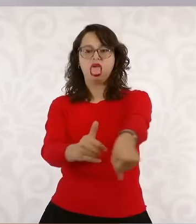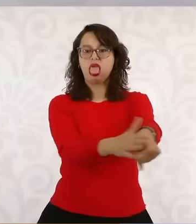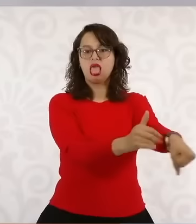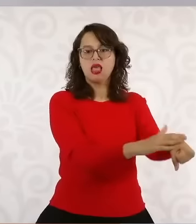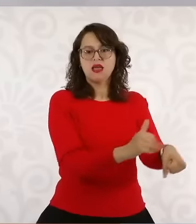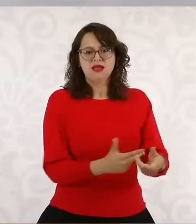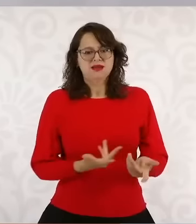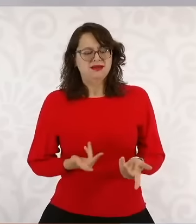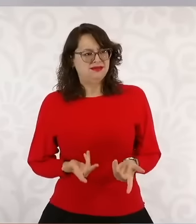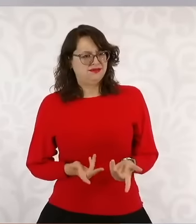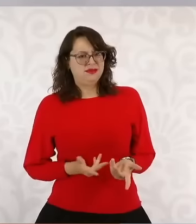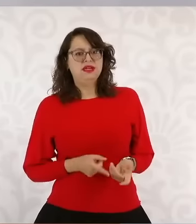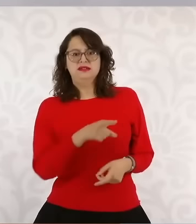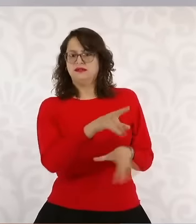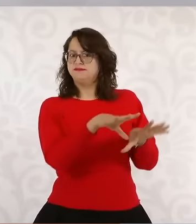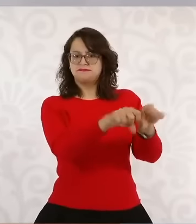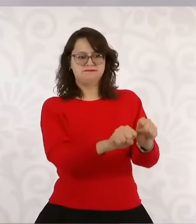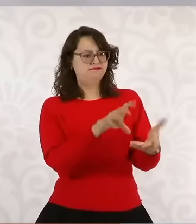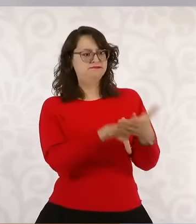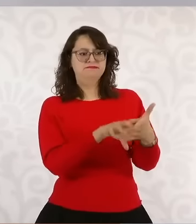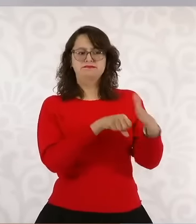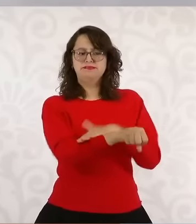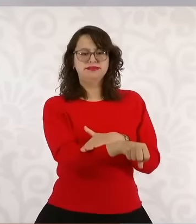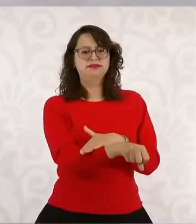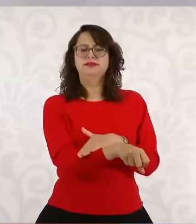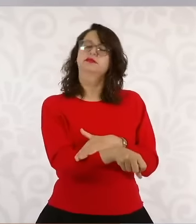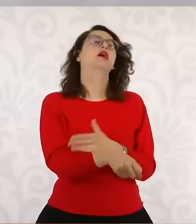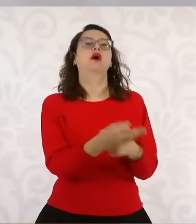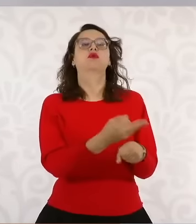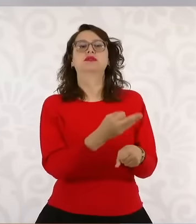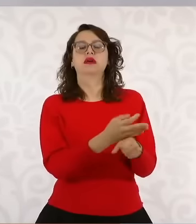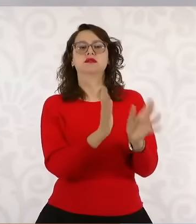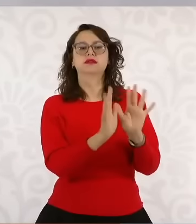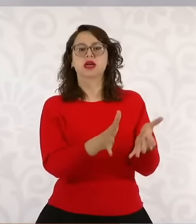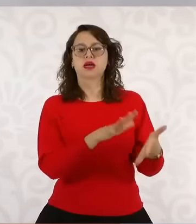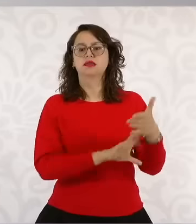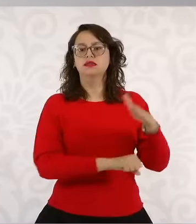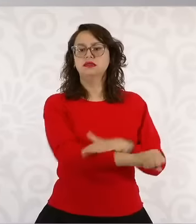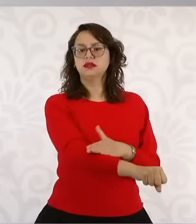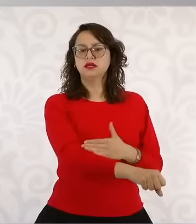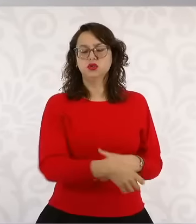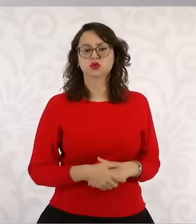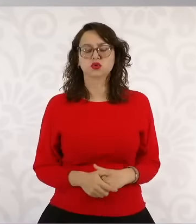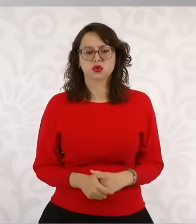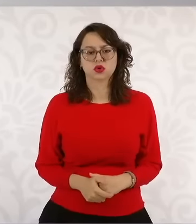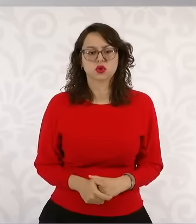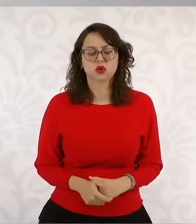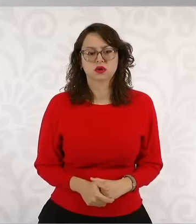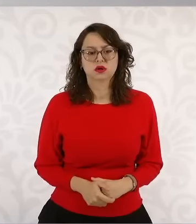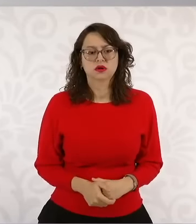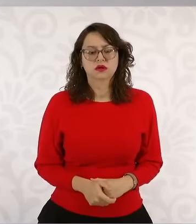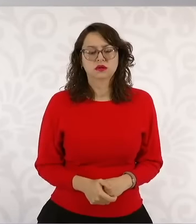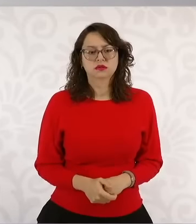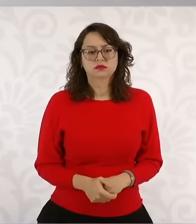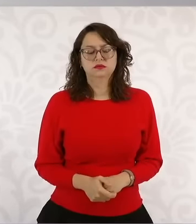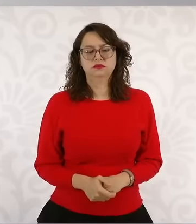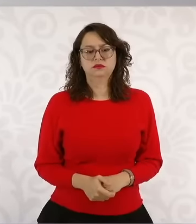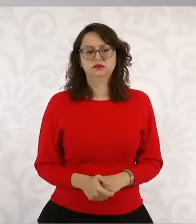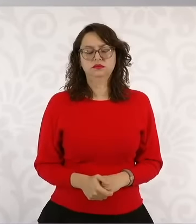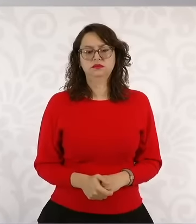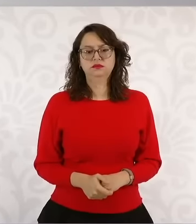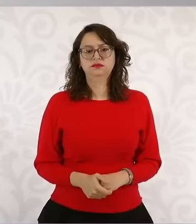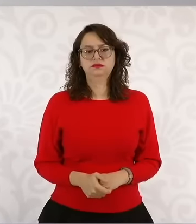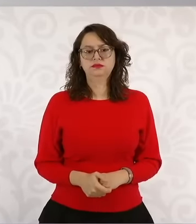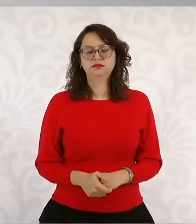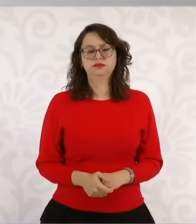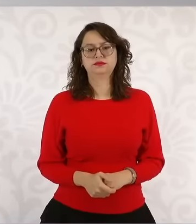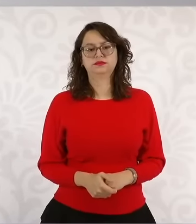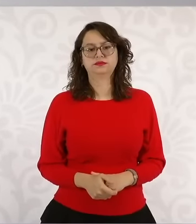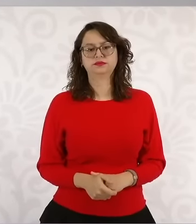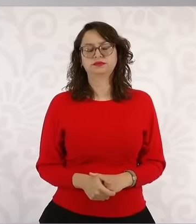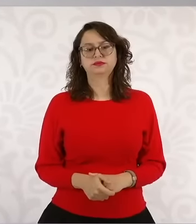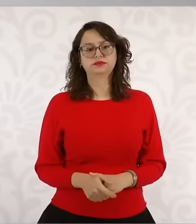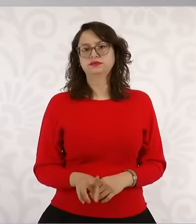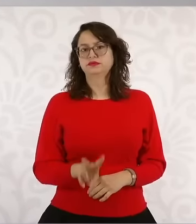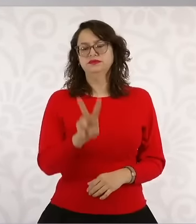entonces está detenido eh el esta persona y primero eh es algo que no debe ocurrir en